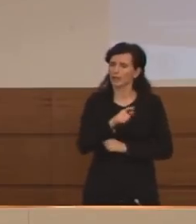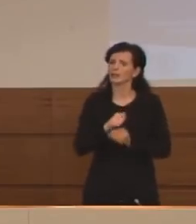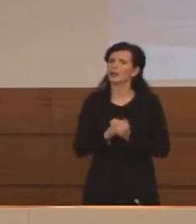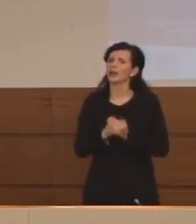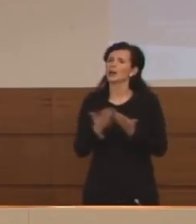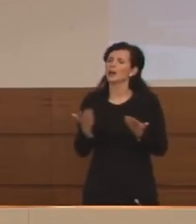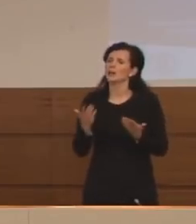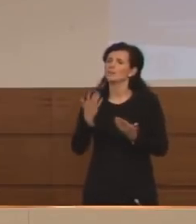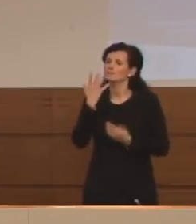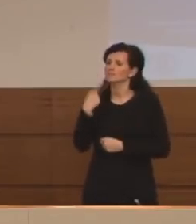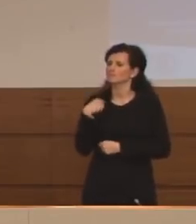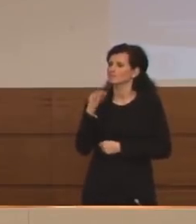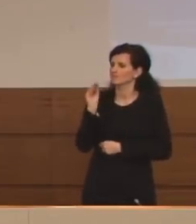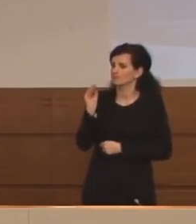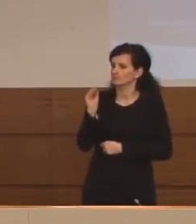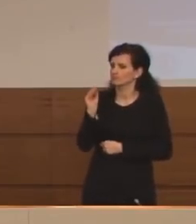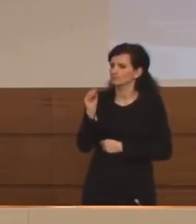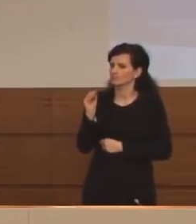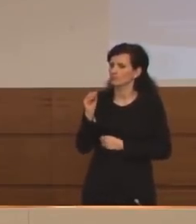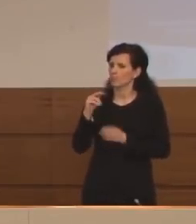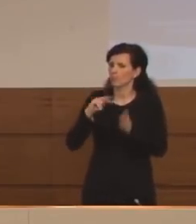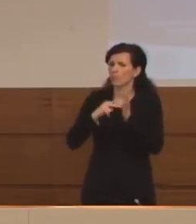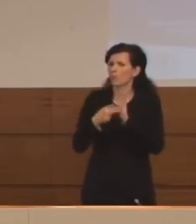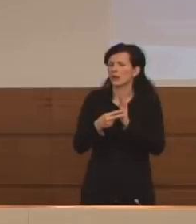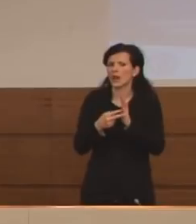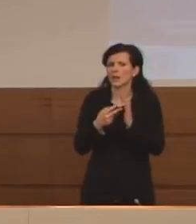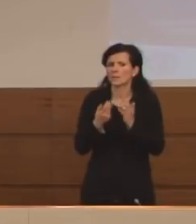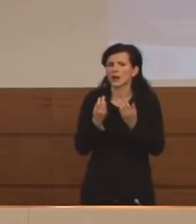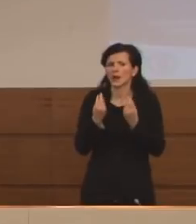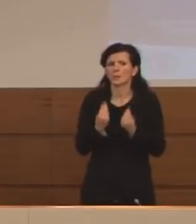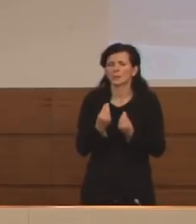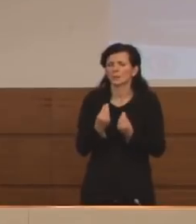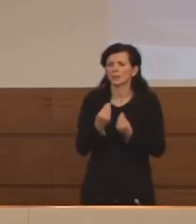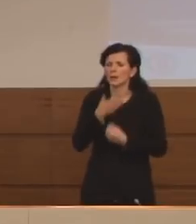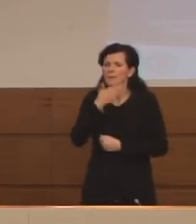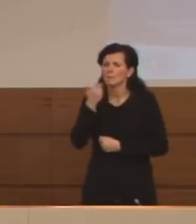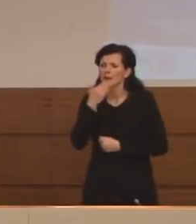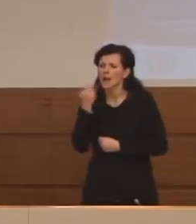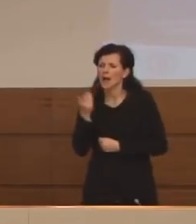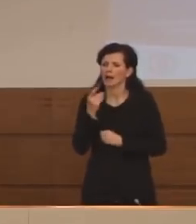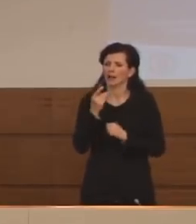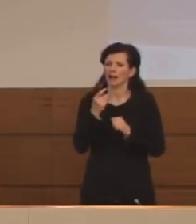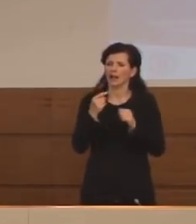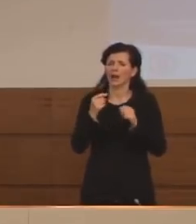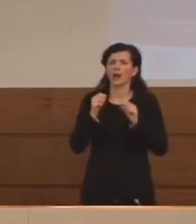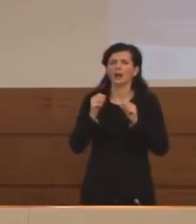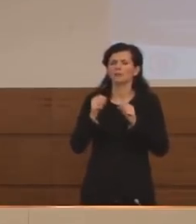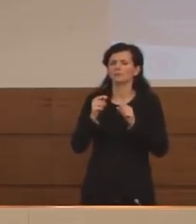Allora volevo chiedere, perché questo problema? Perché la gente di non avere a disposizione la possibilità di un tampone?